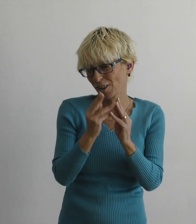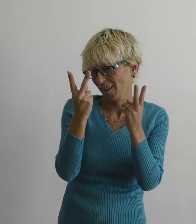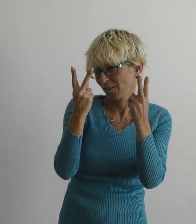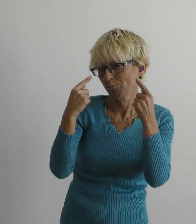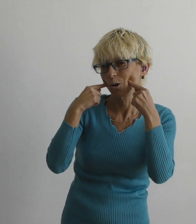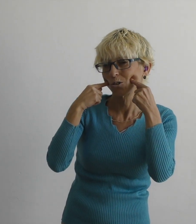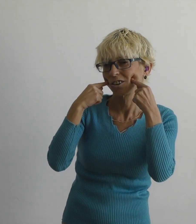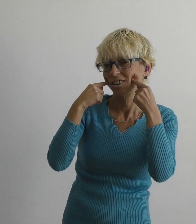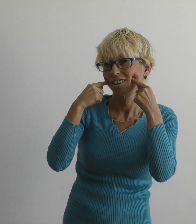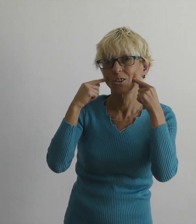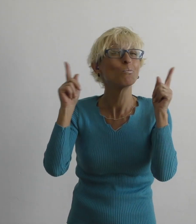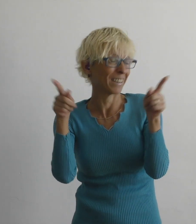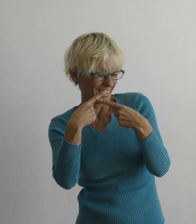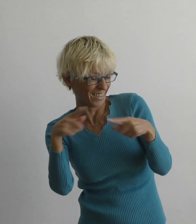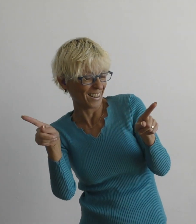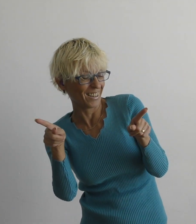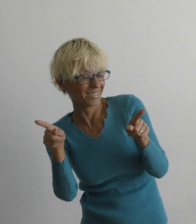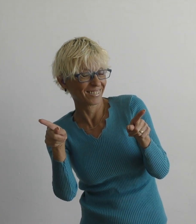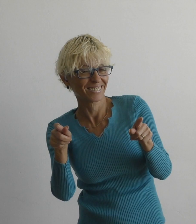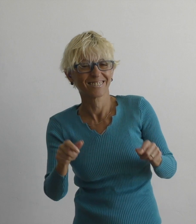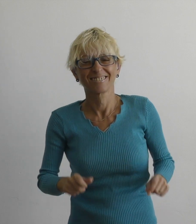עם שתי גומות ומנגינה